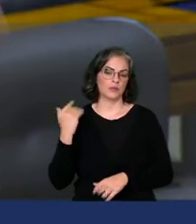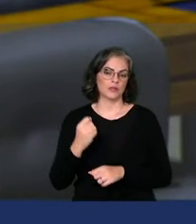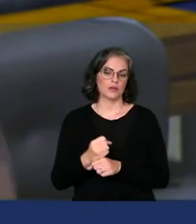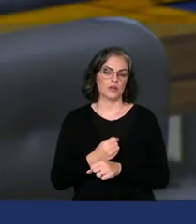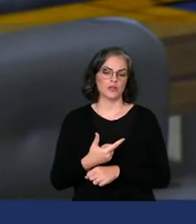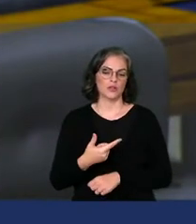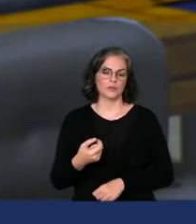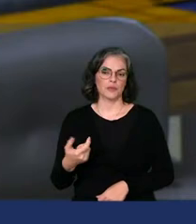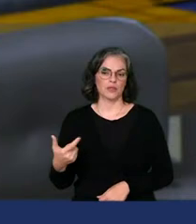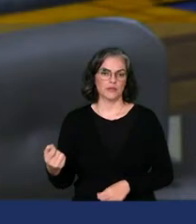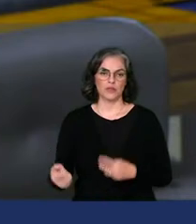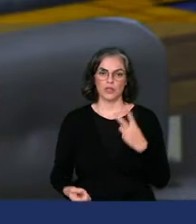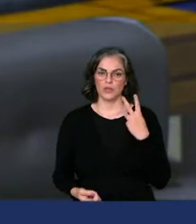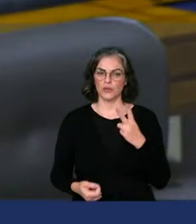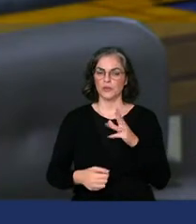BLANC COMO FIZERAM DE 2020. ENTÃO A APROVAÇÃO DAS DUAS